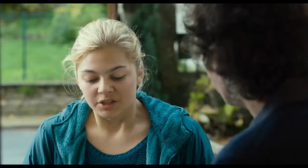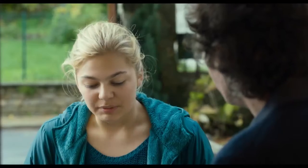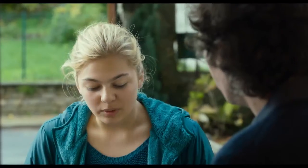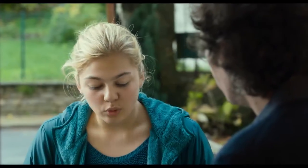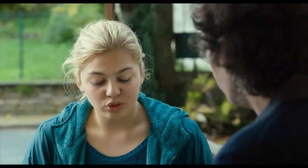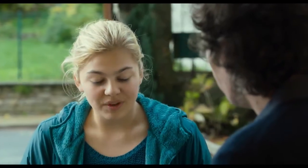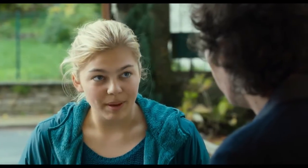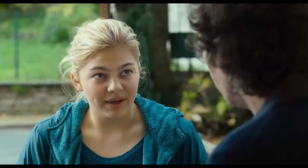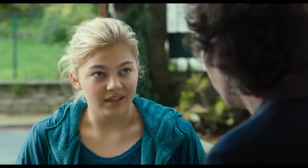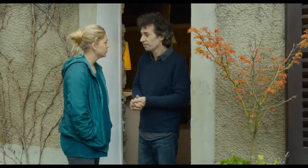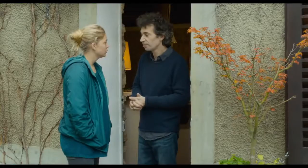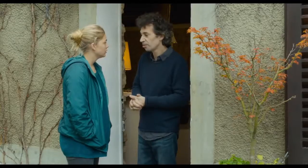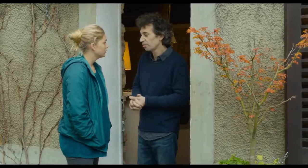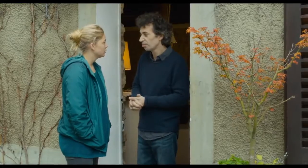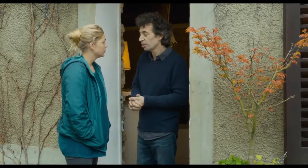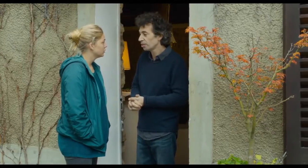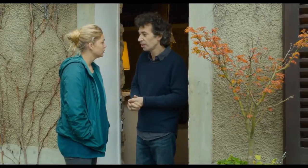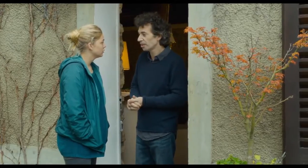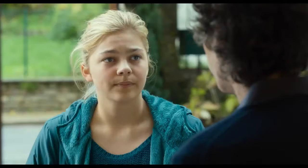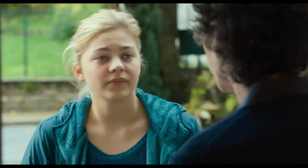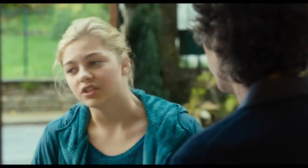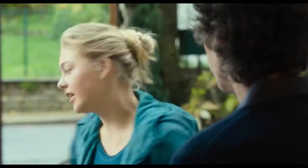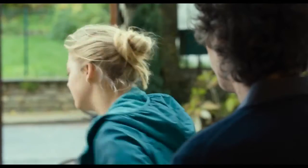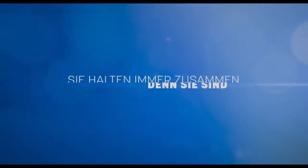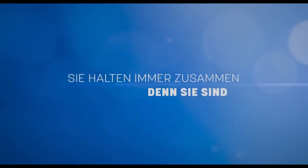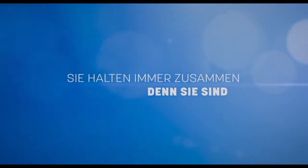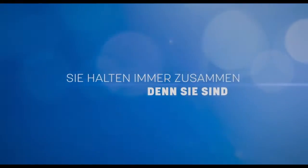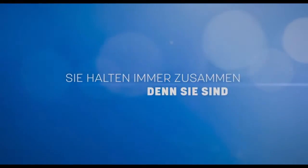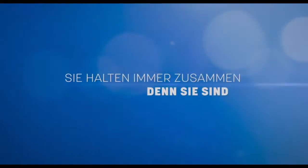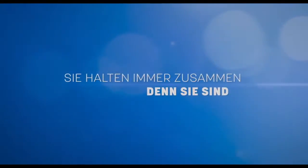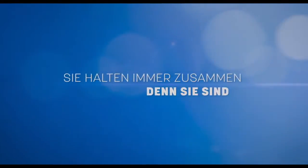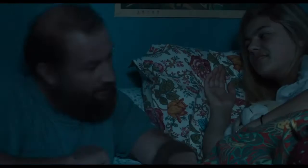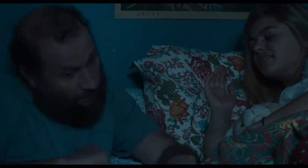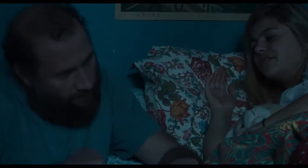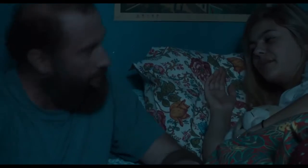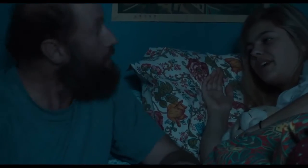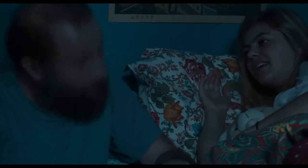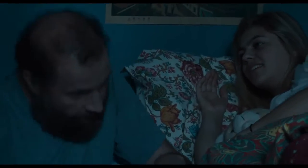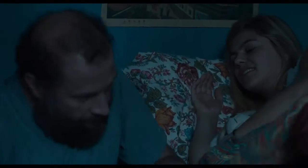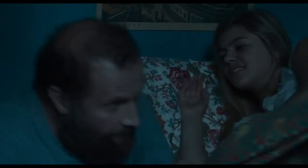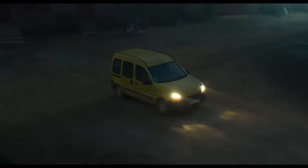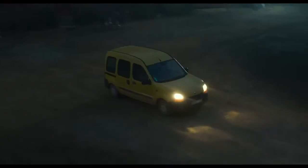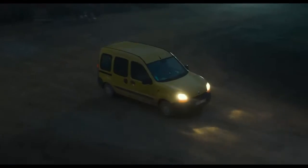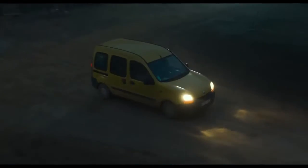Ich mach die Prüfung in Paris nicht. Lehrer: Sie sind eine miese stümperin! Ich hör auf! Wir fahren nach Paris?